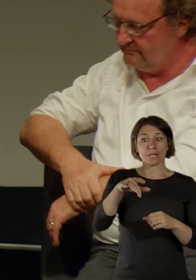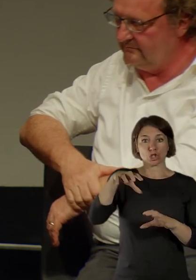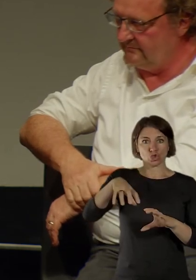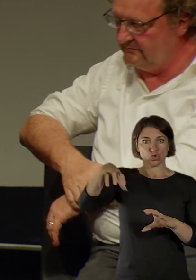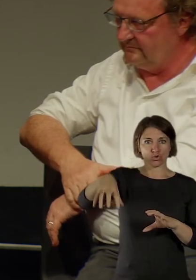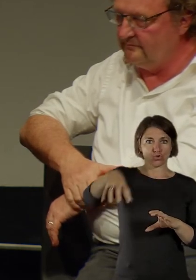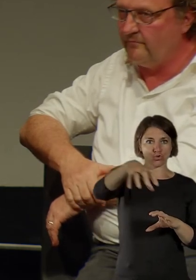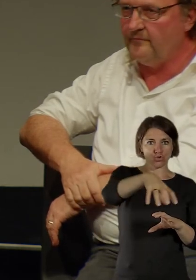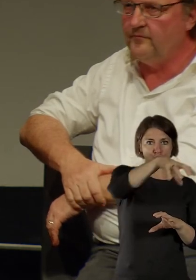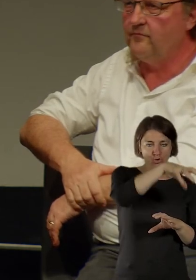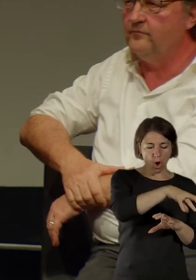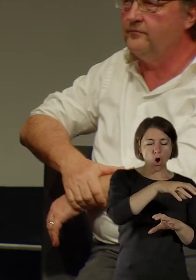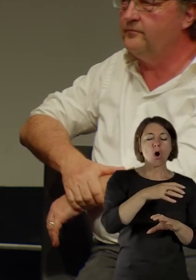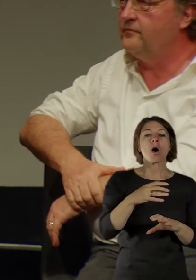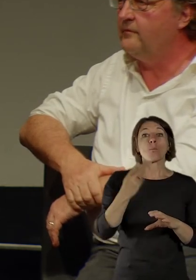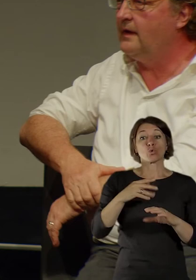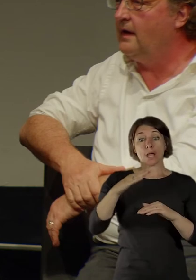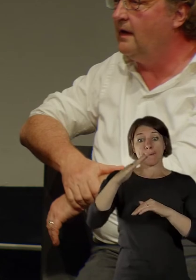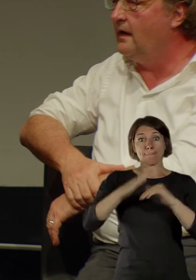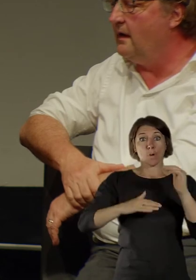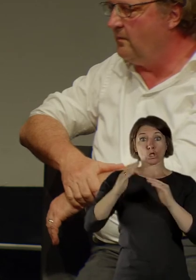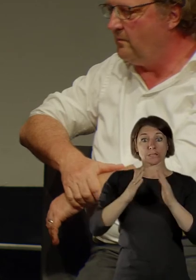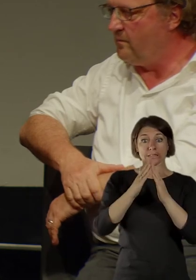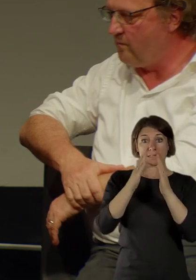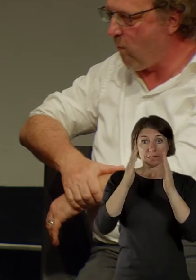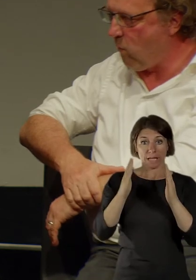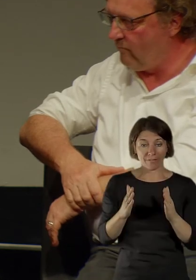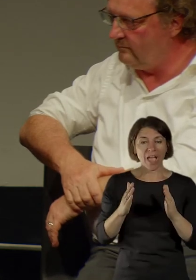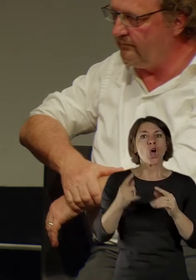domy. A zároveň je velmi často v ní ta hladina věží, ty vyšší budovy.